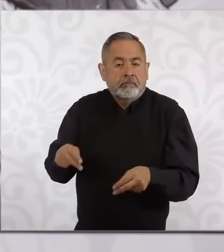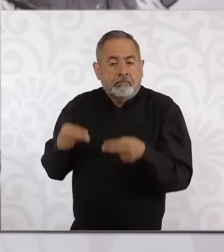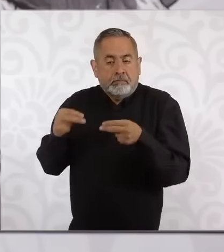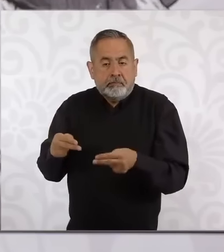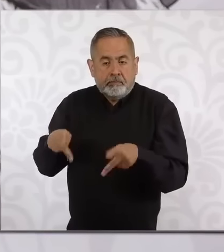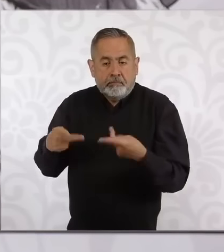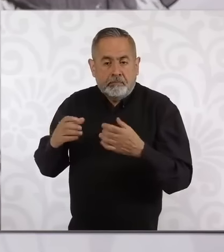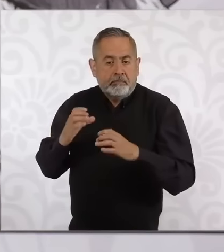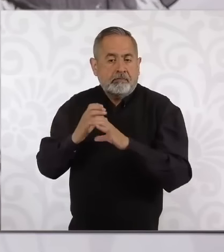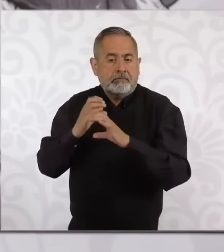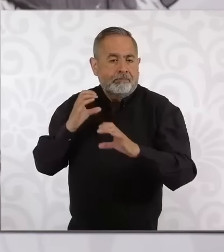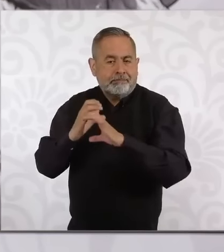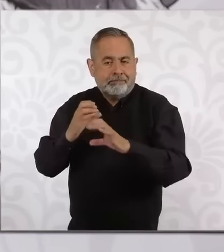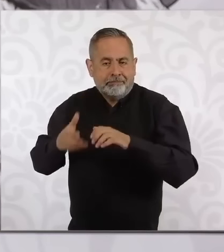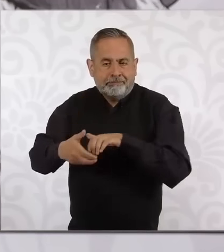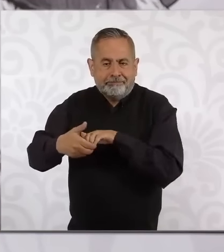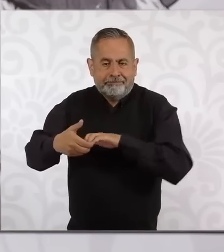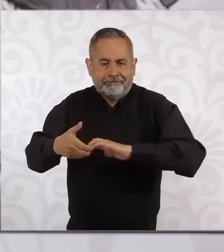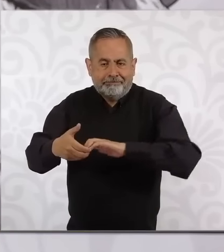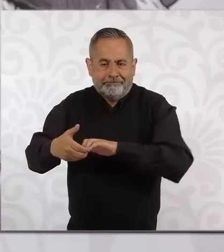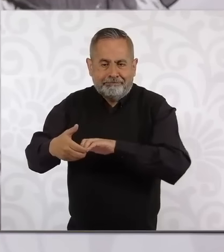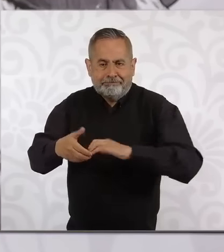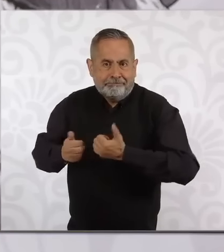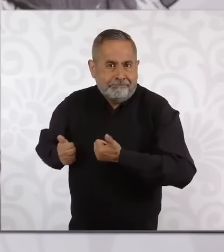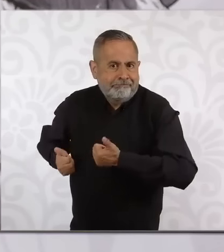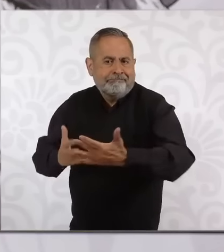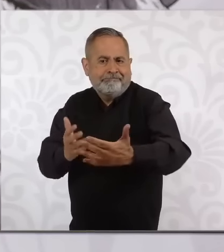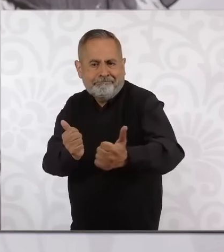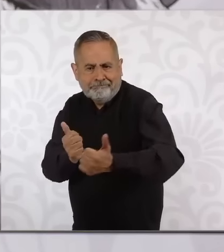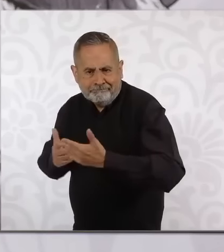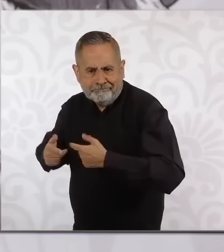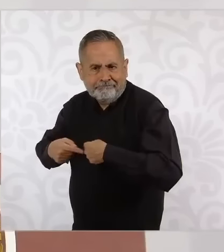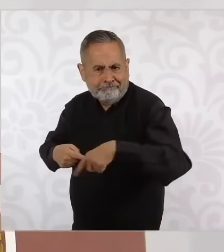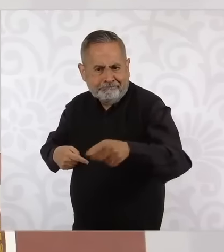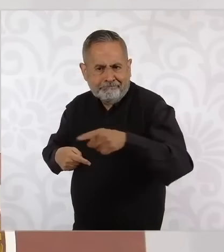o sea, los tractocamiones que llevan mercancías, pues imagínense lo que se